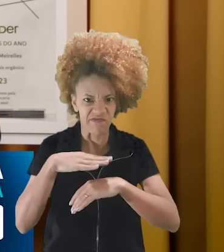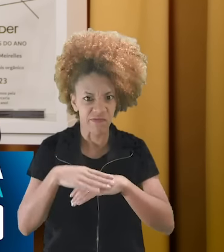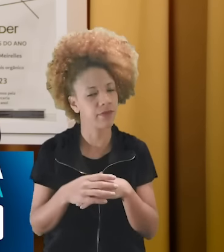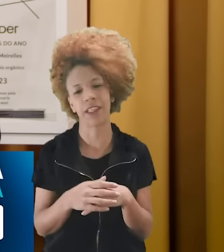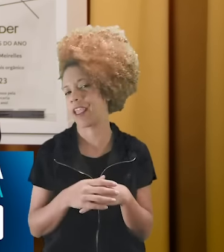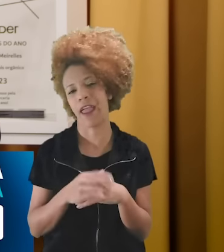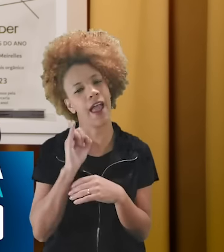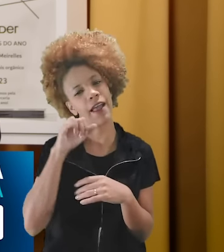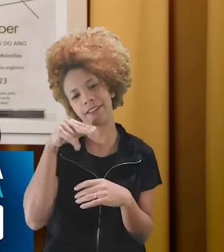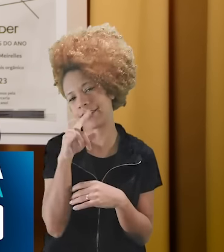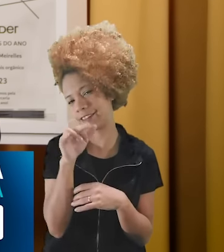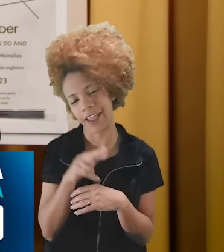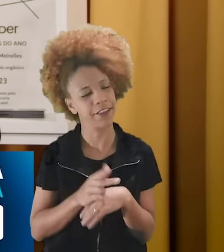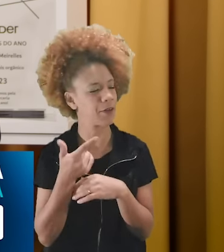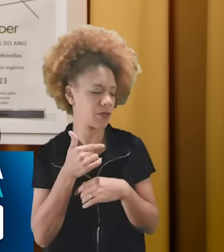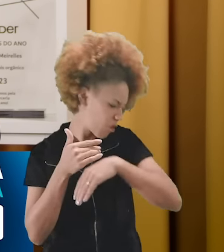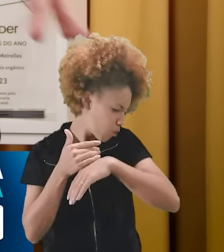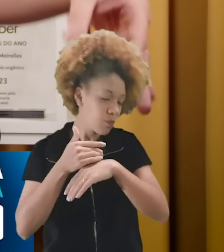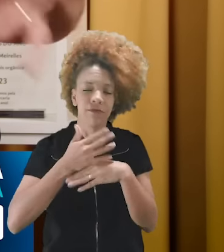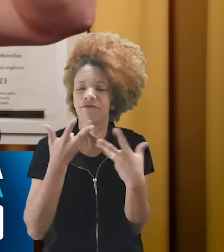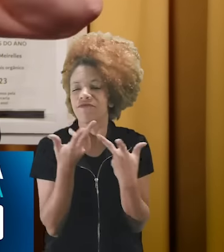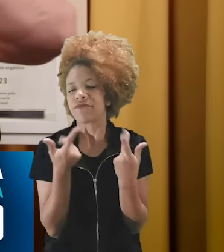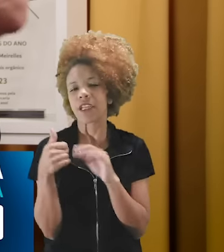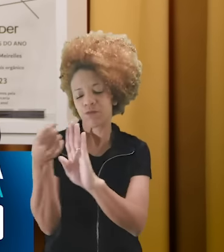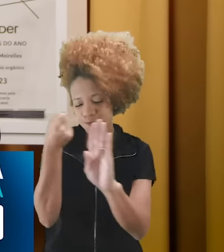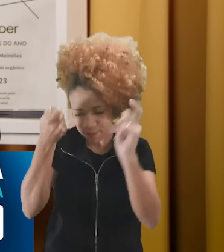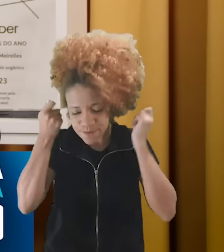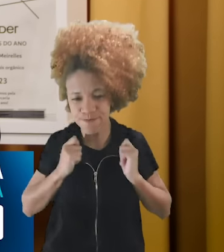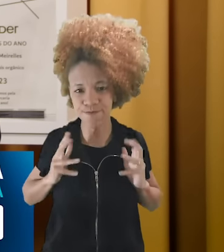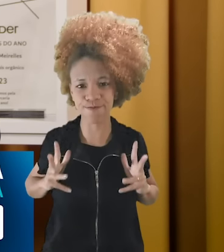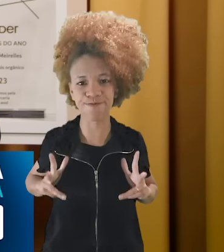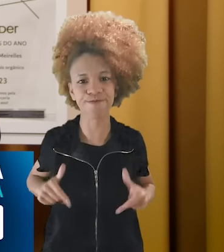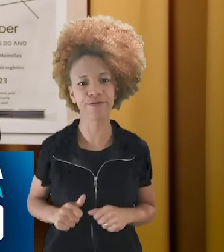não deixa cheiro na roupa a em saía você tira da gaveta põe no CPO ela desamassa que aí sobra tempo